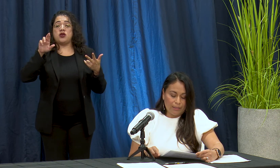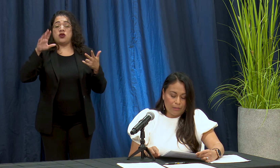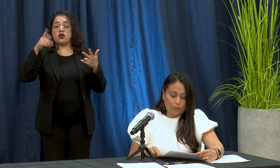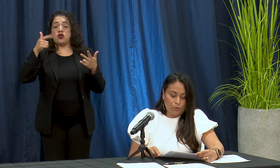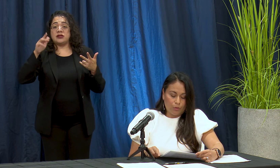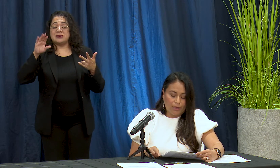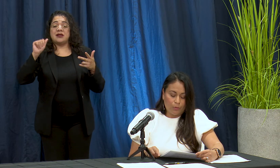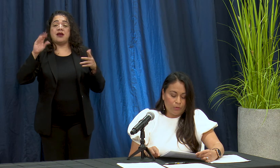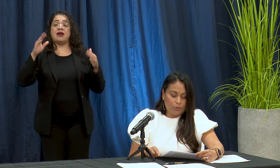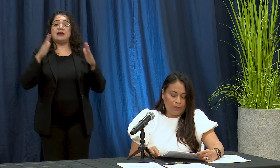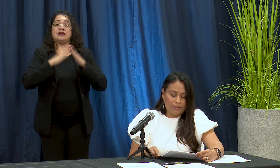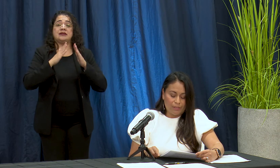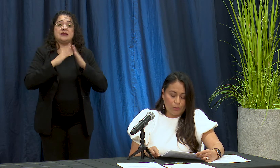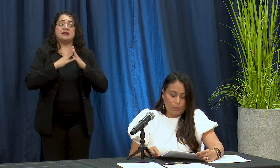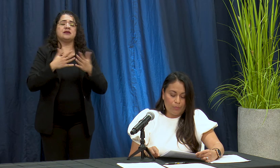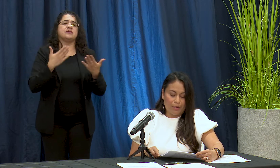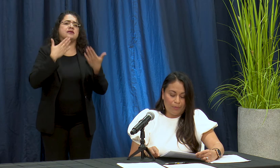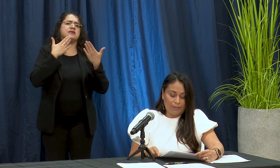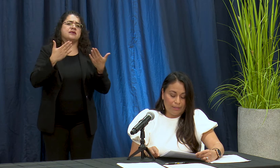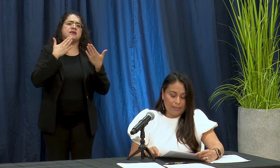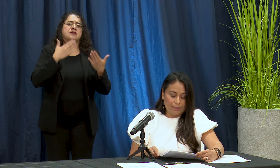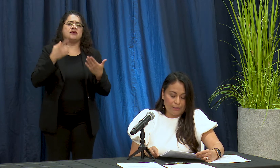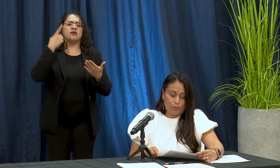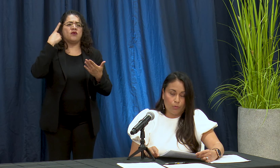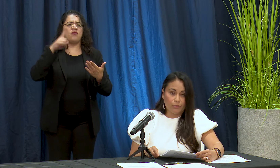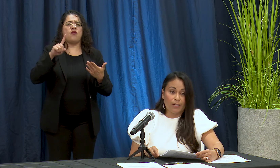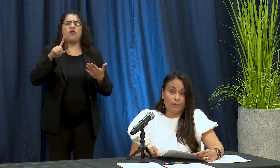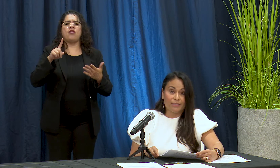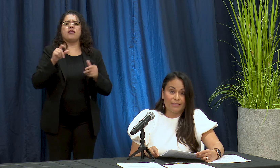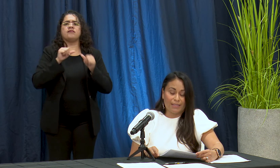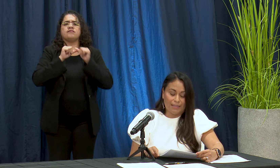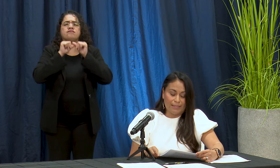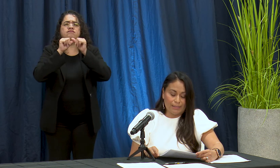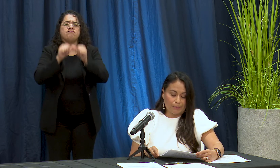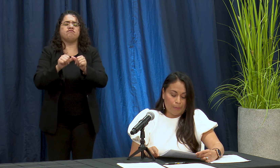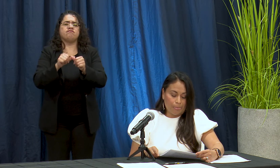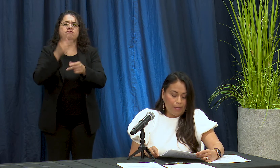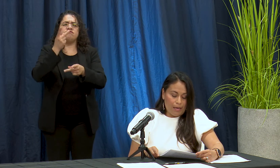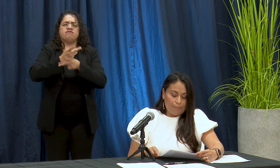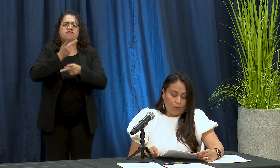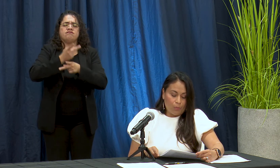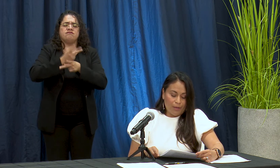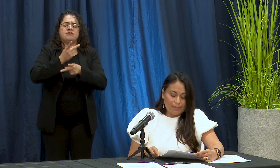toda la orientation para mantener Seguros a los residentes Meachem place